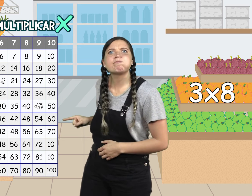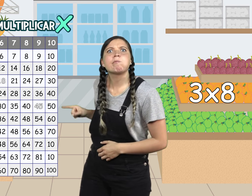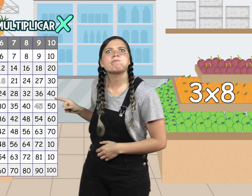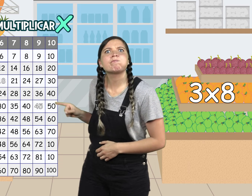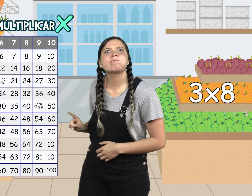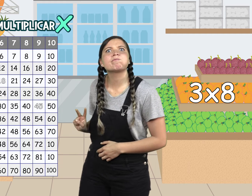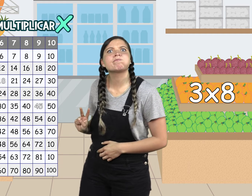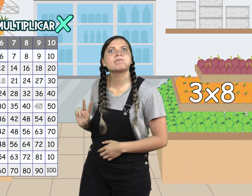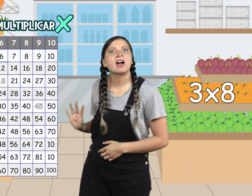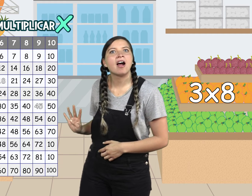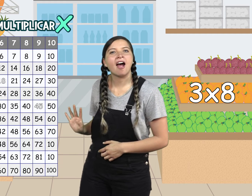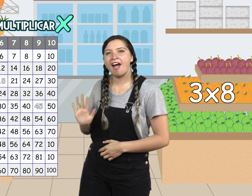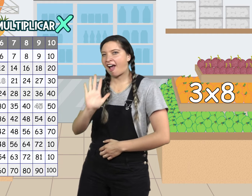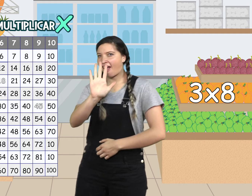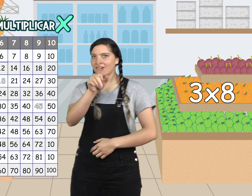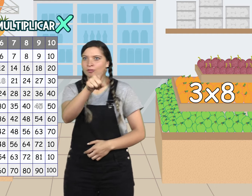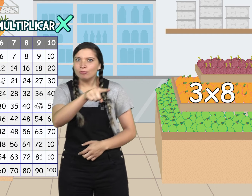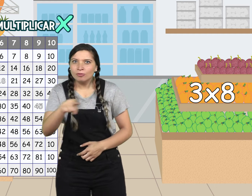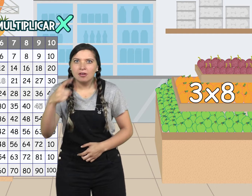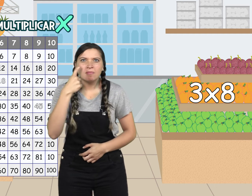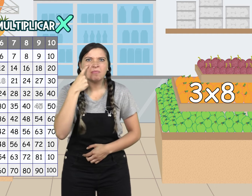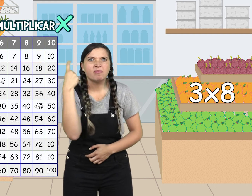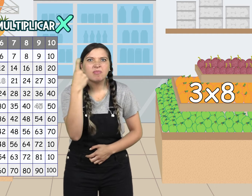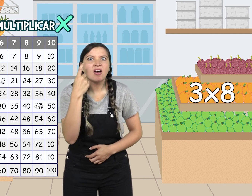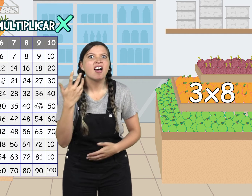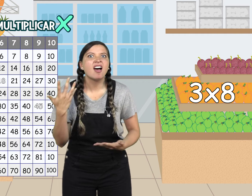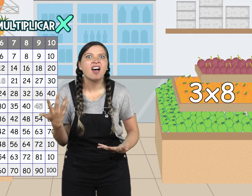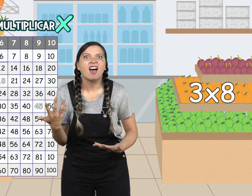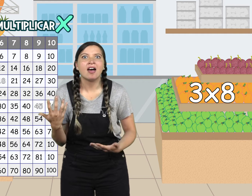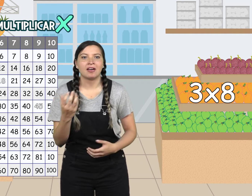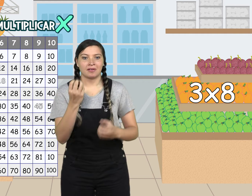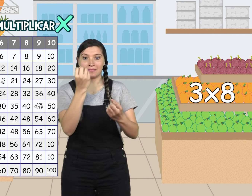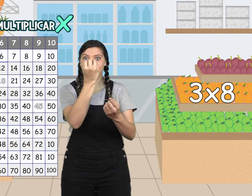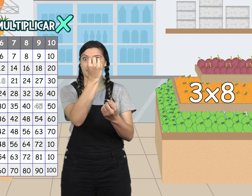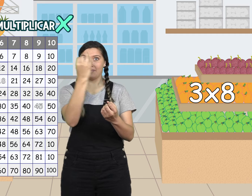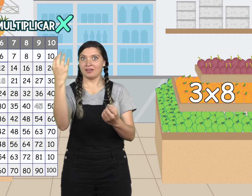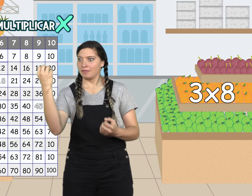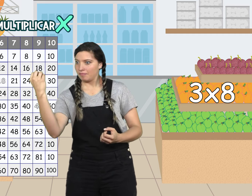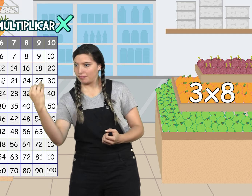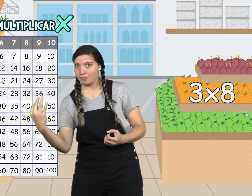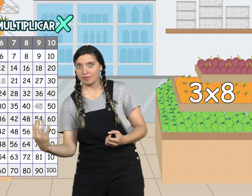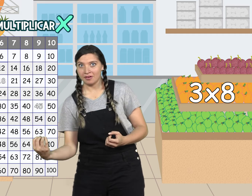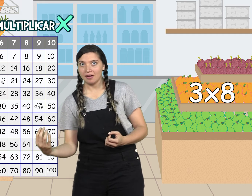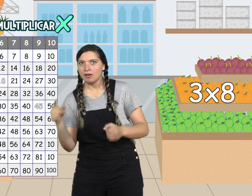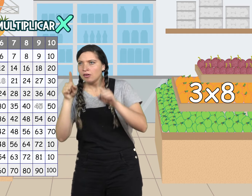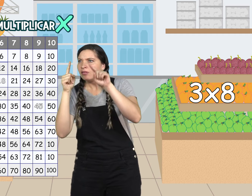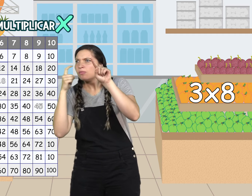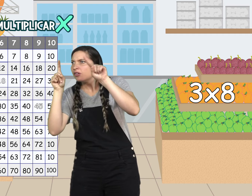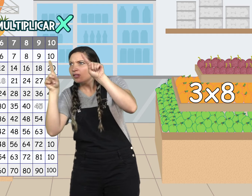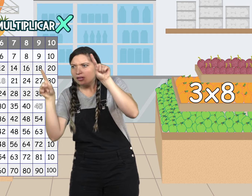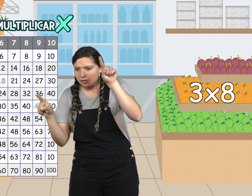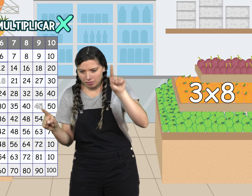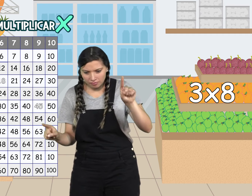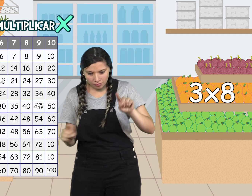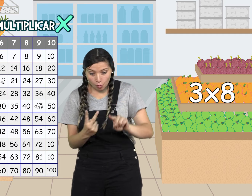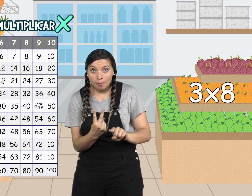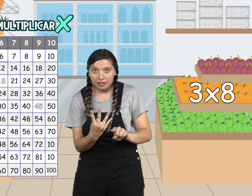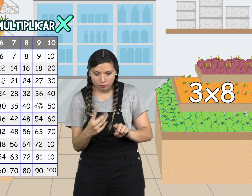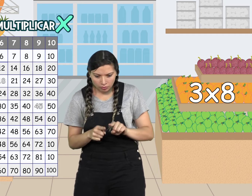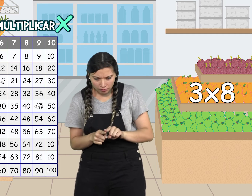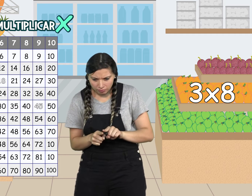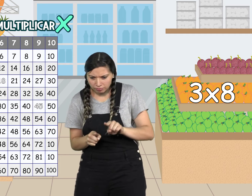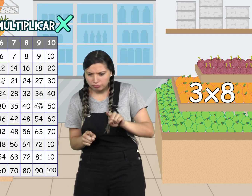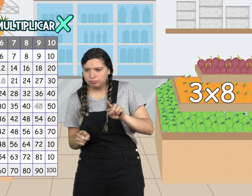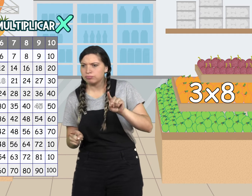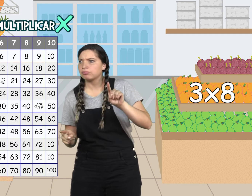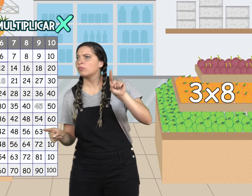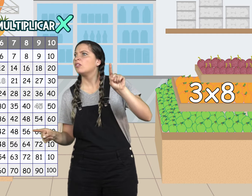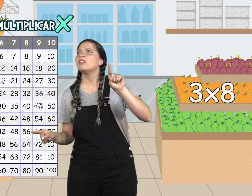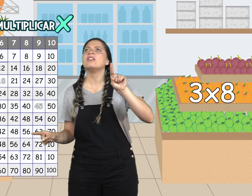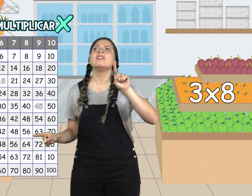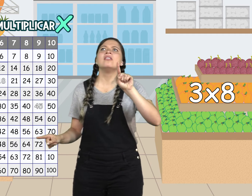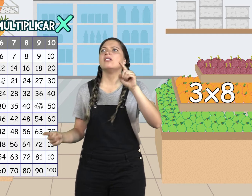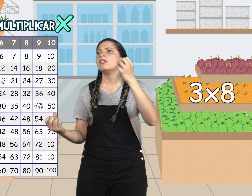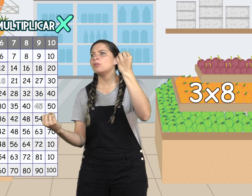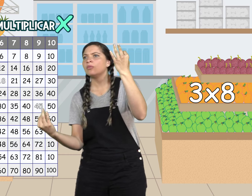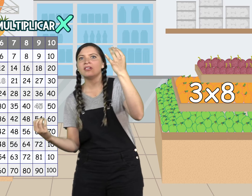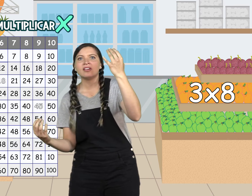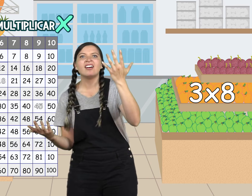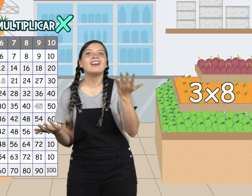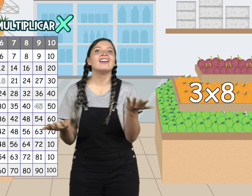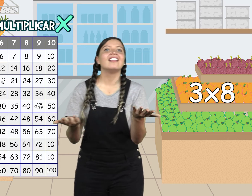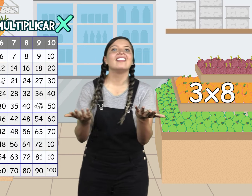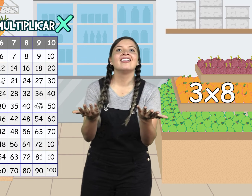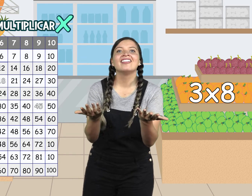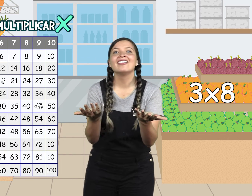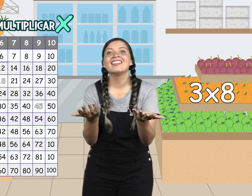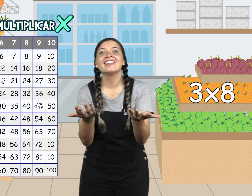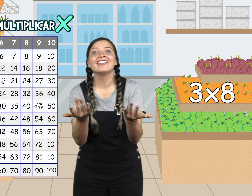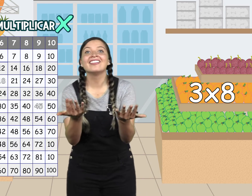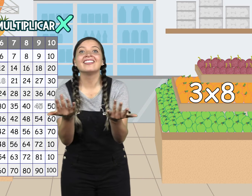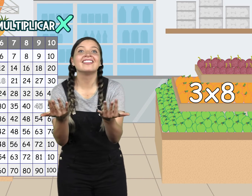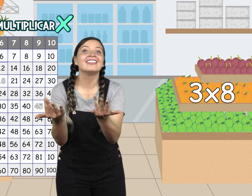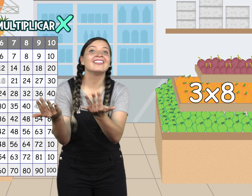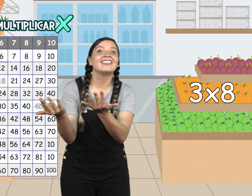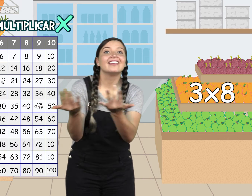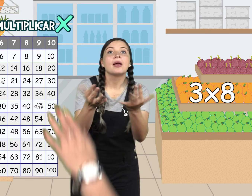¿Será que encontramos otra multiplicación en la cuadricula, que me dé como resultado veinticuatro? ¿Quién me dice? Vamos anímense.